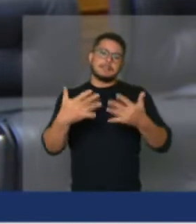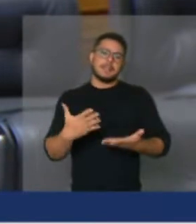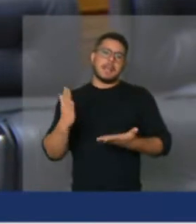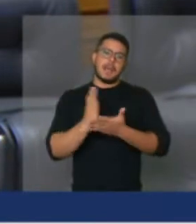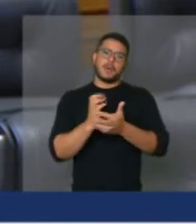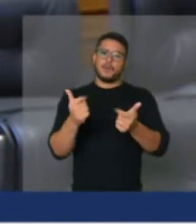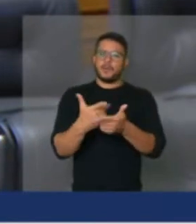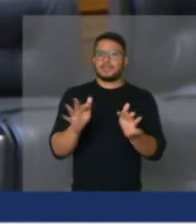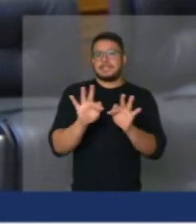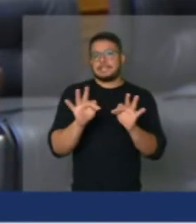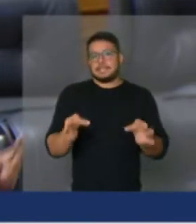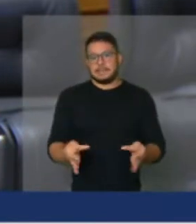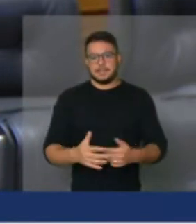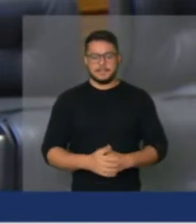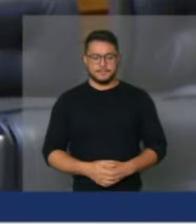PÚBLICA DO GOVERNO, QUANDO A